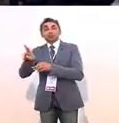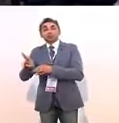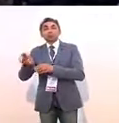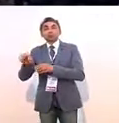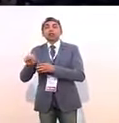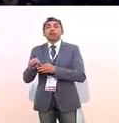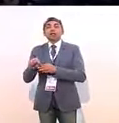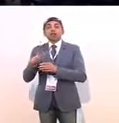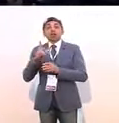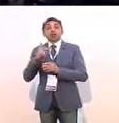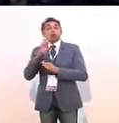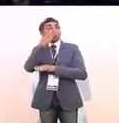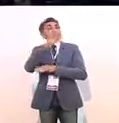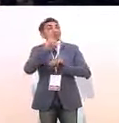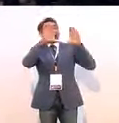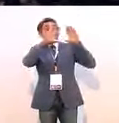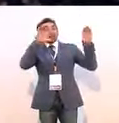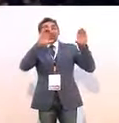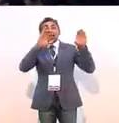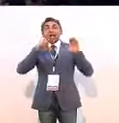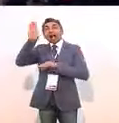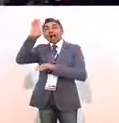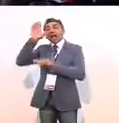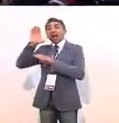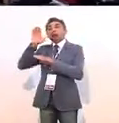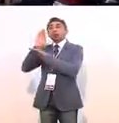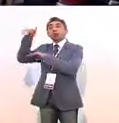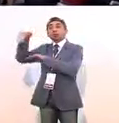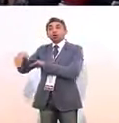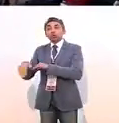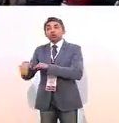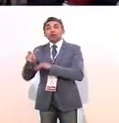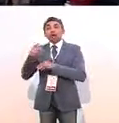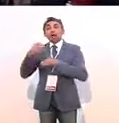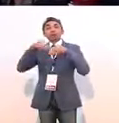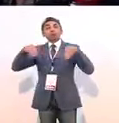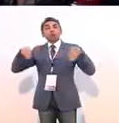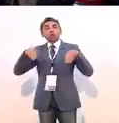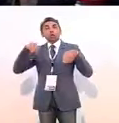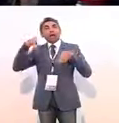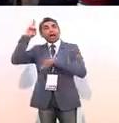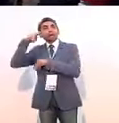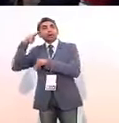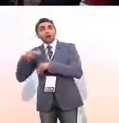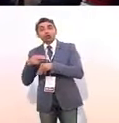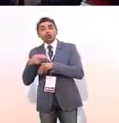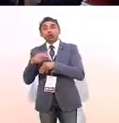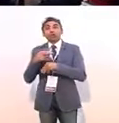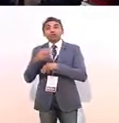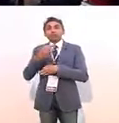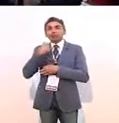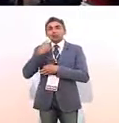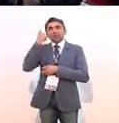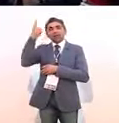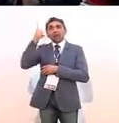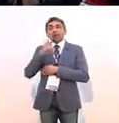alla Reggia, a Capodimonte, all’archeologico, che porta l’idea che gli spazi siano luoghi,